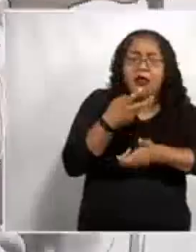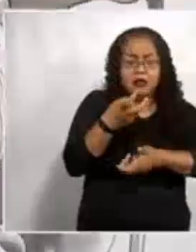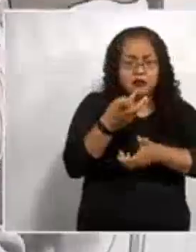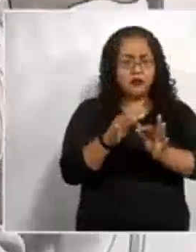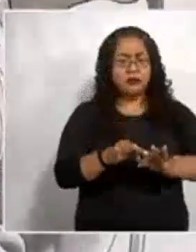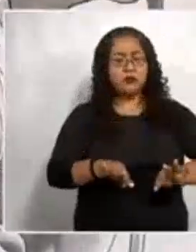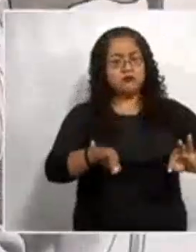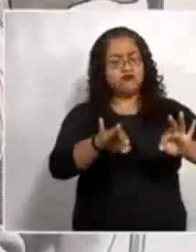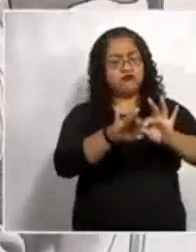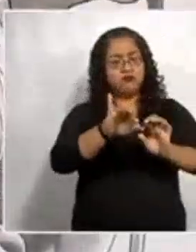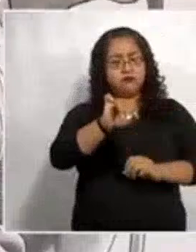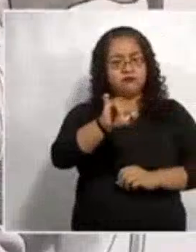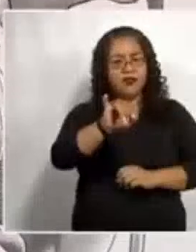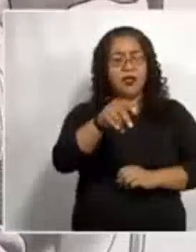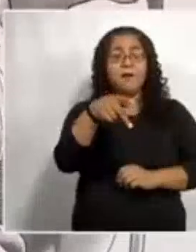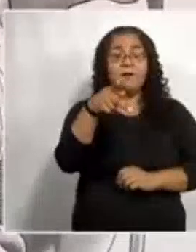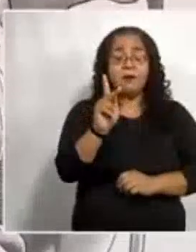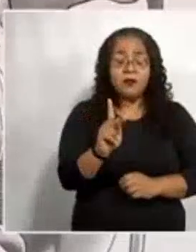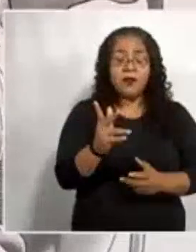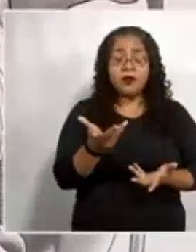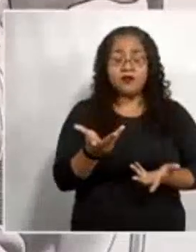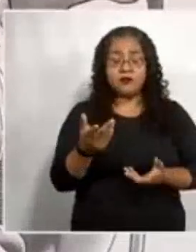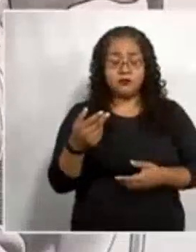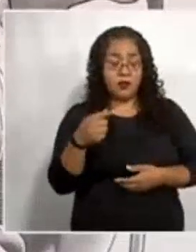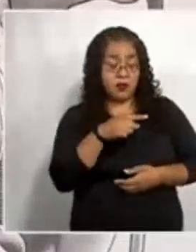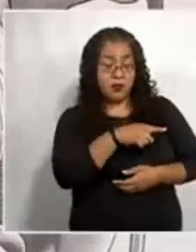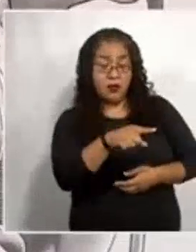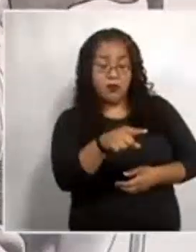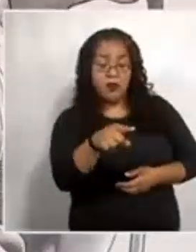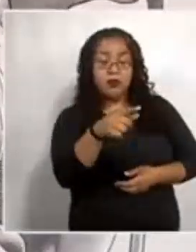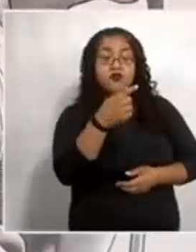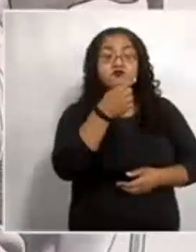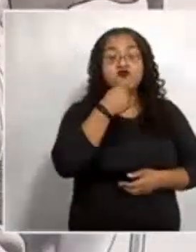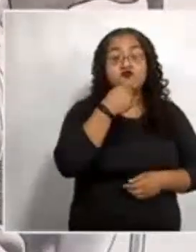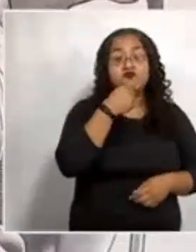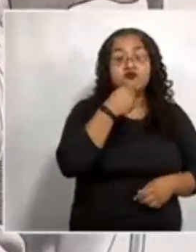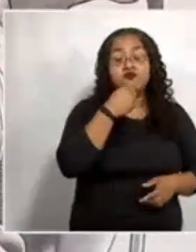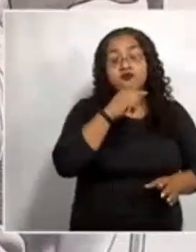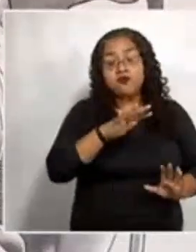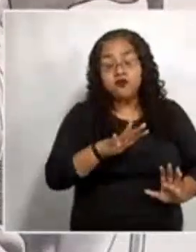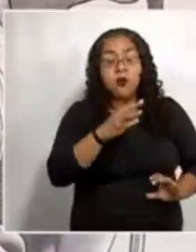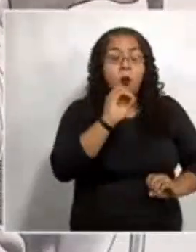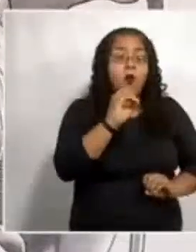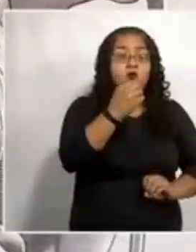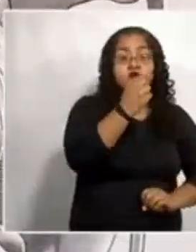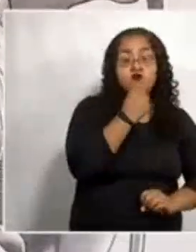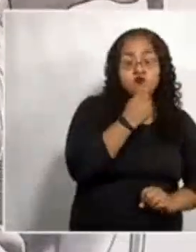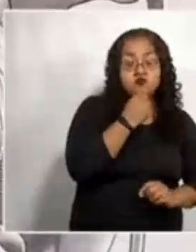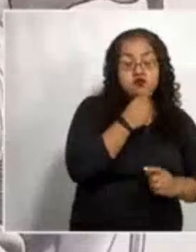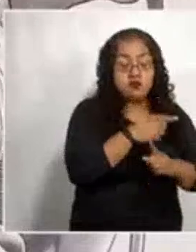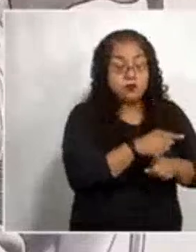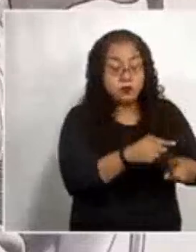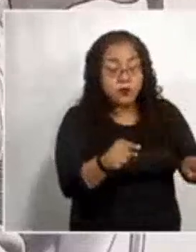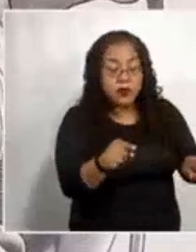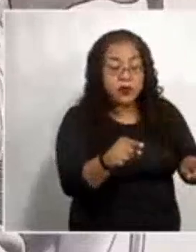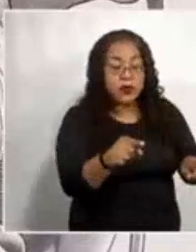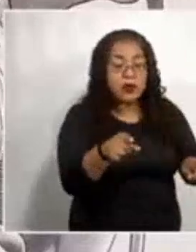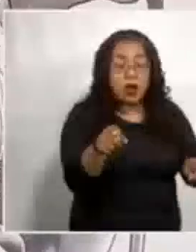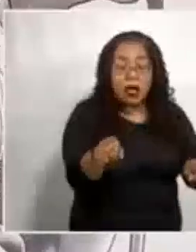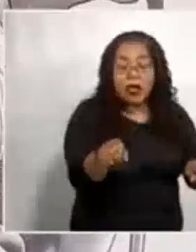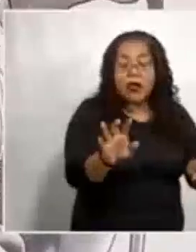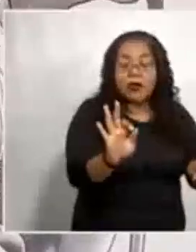pero no se puede evaluar igual a un niño o una niña que no llegó desayunado a la escuela,